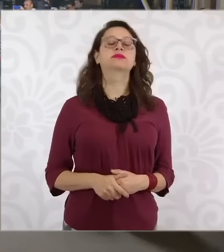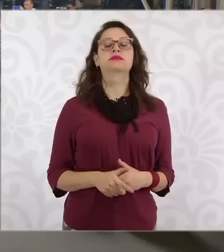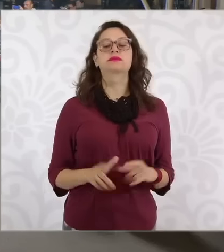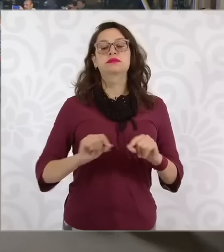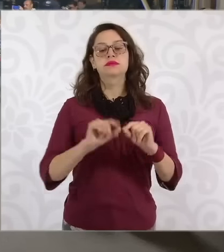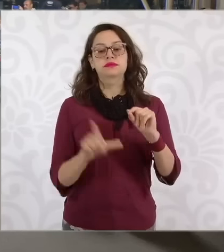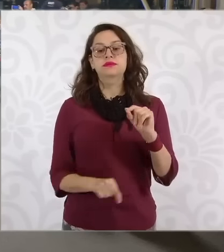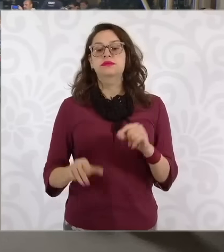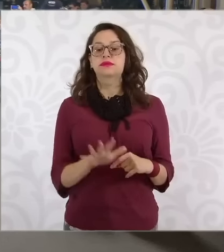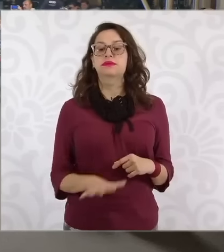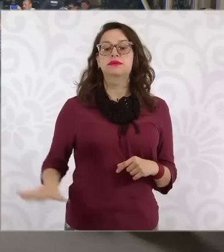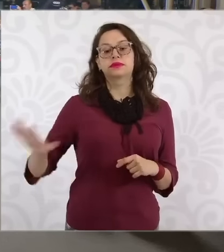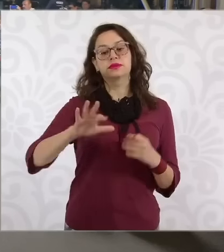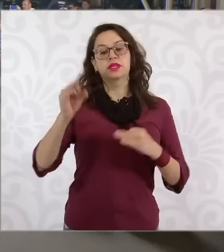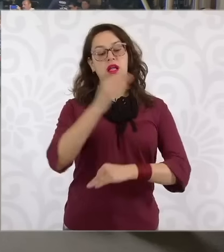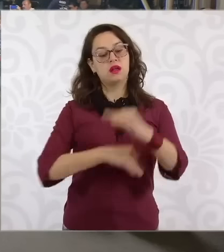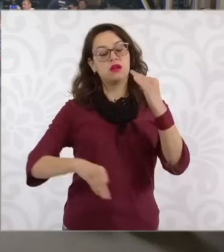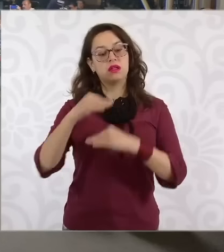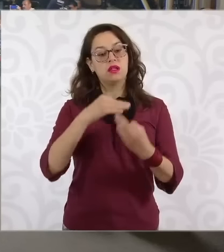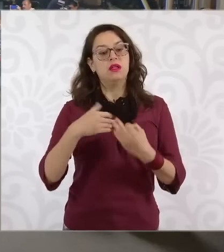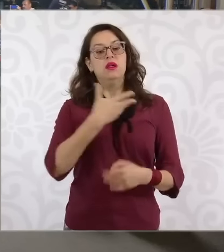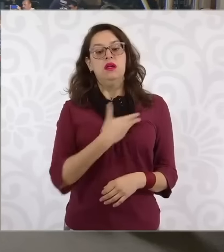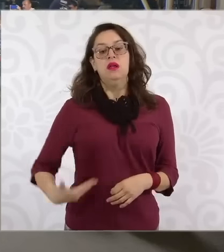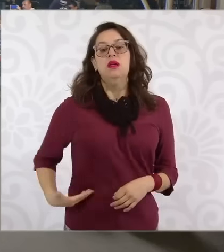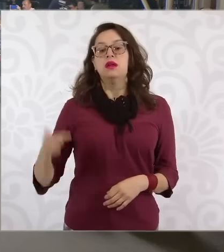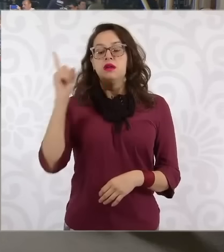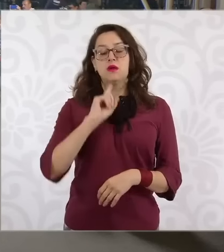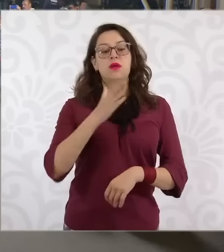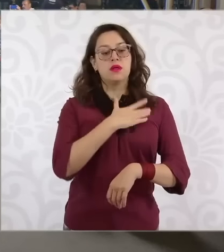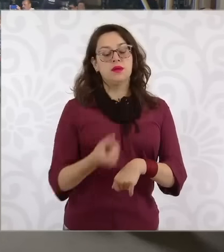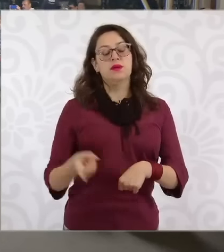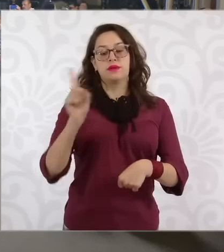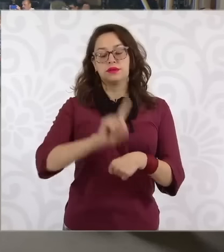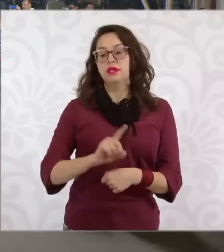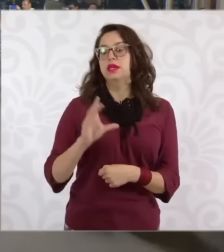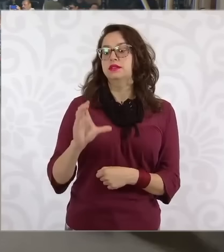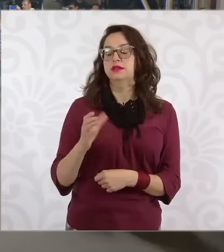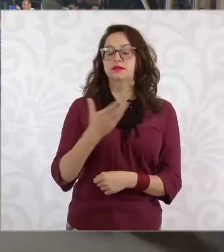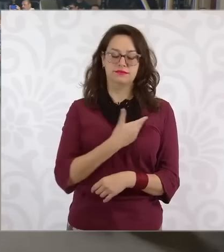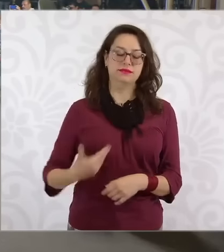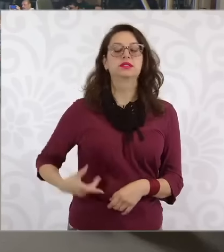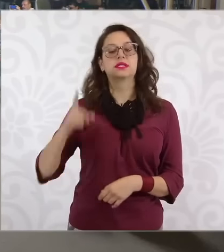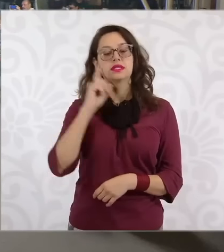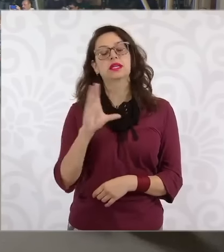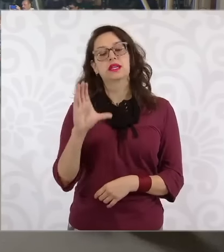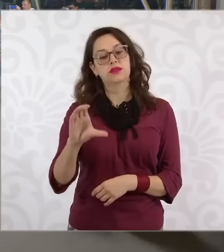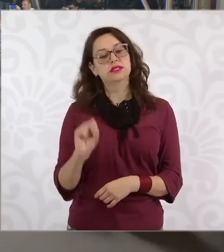República. Buenos días, señora presidenta Claudia Chemapardo, eh secretario de comunicaciones y